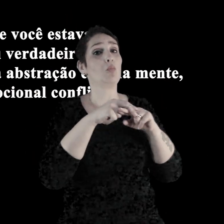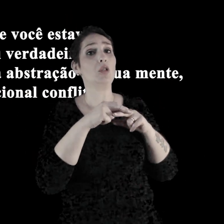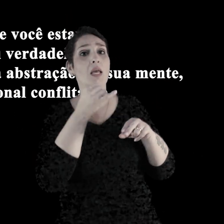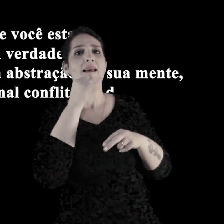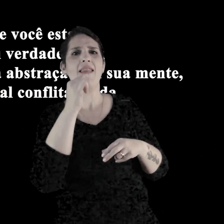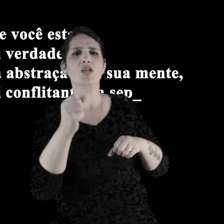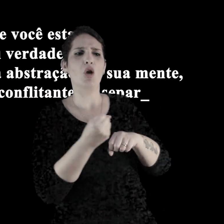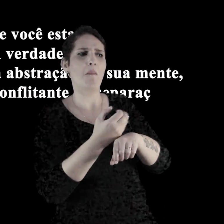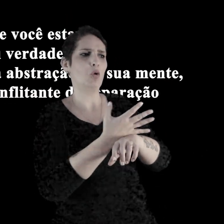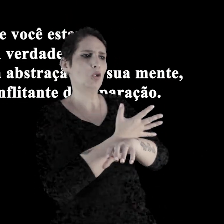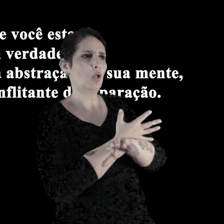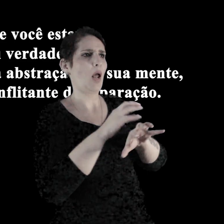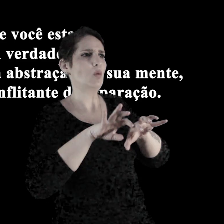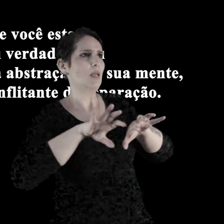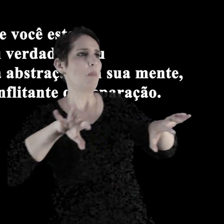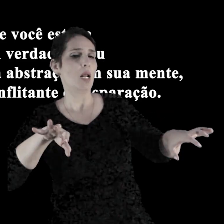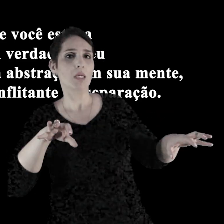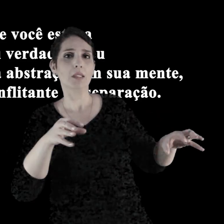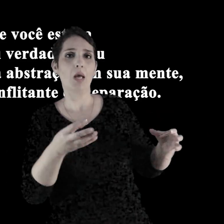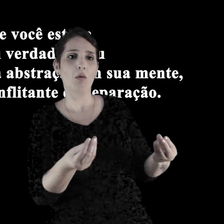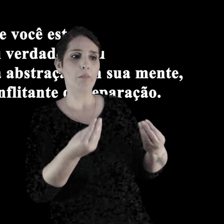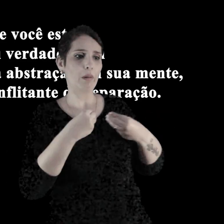conflitante da separação.